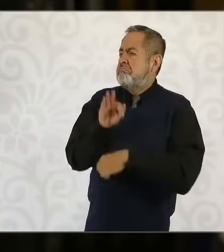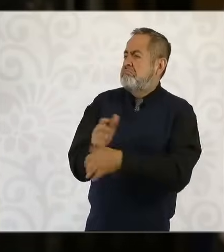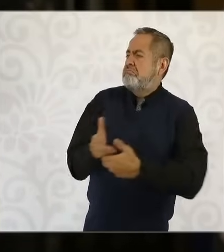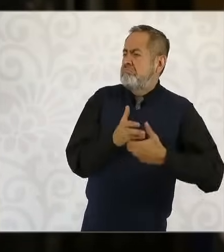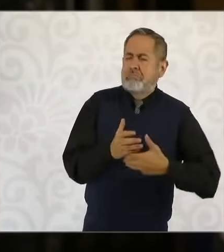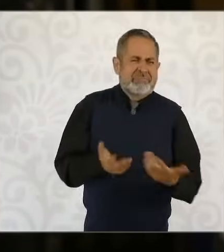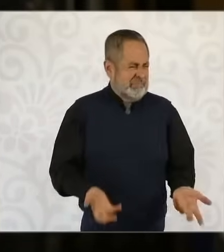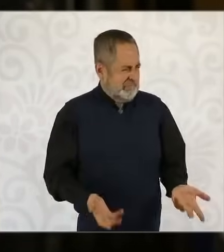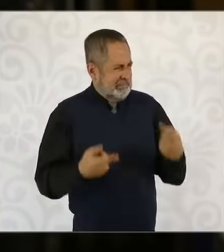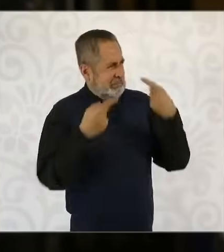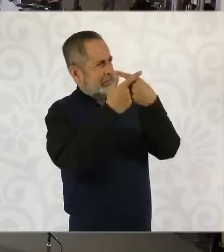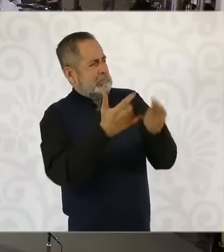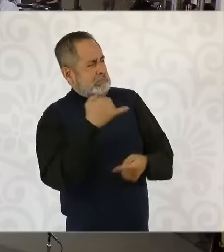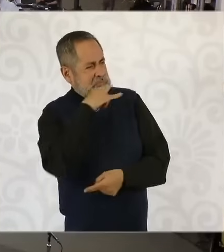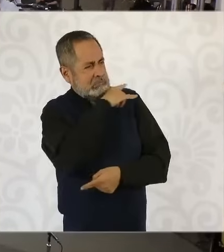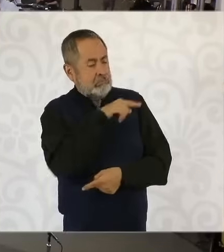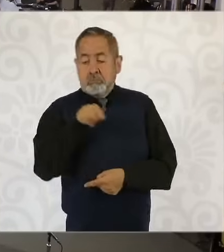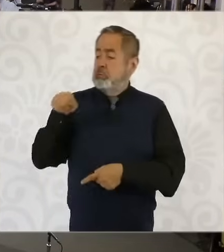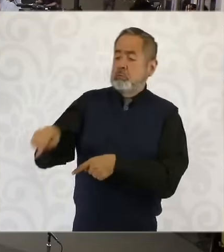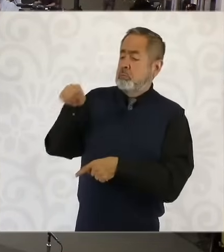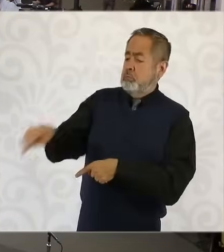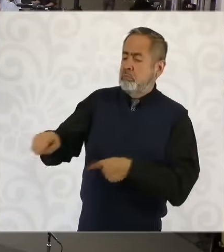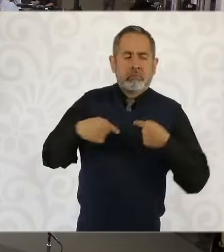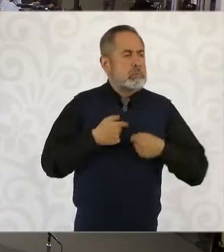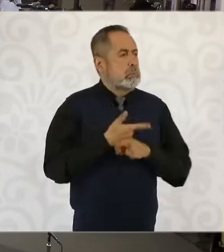inseguridad que estas acciones provocan presidenta en la revisión que harán del